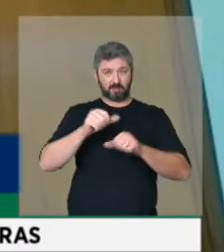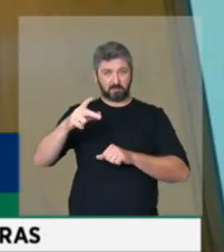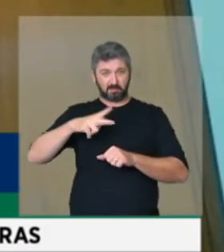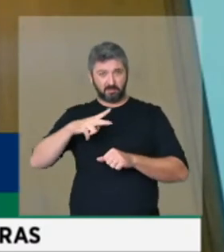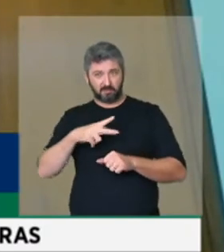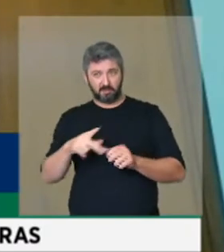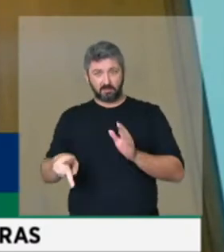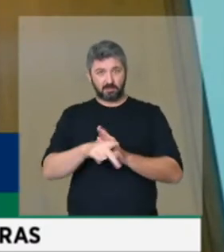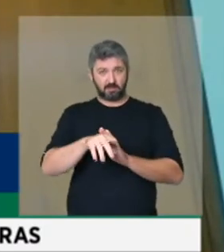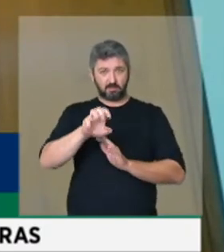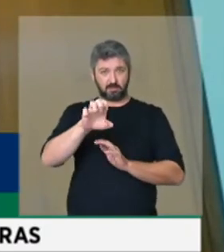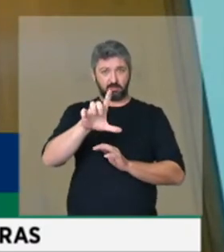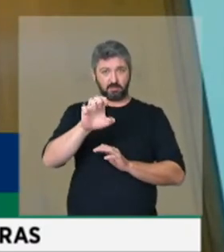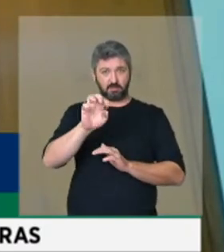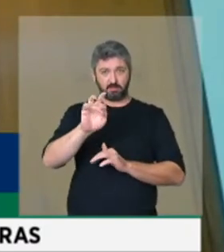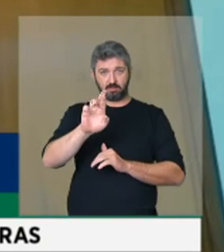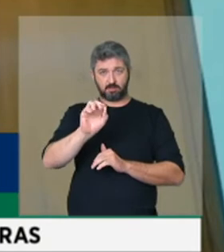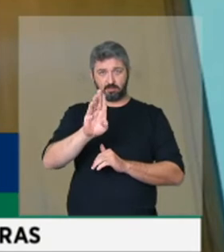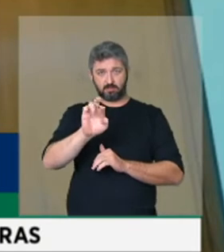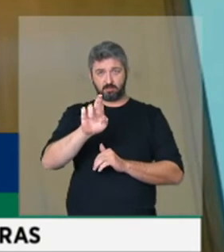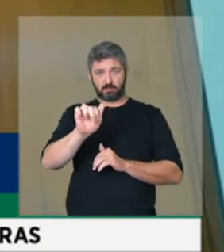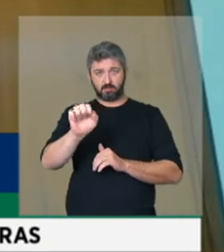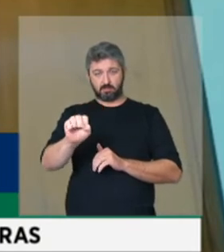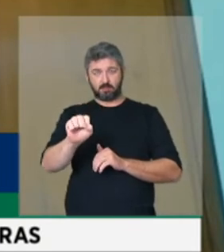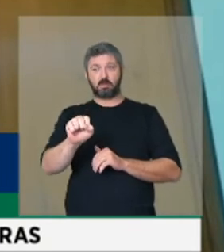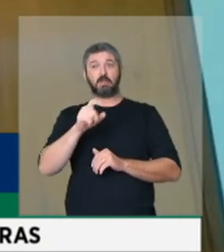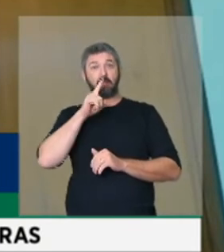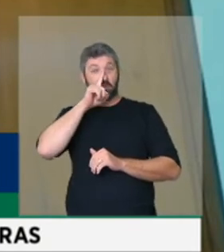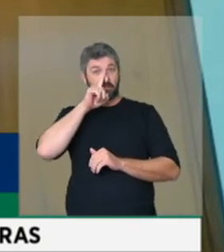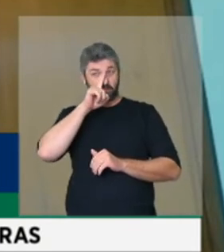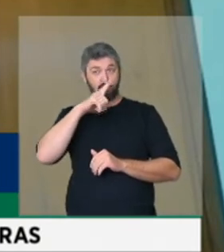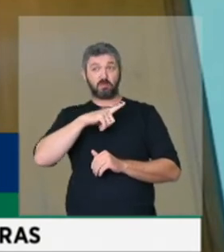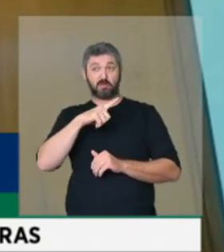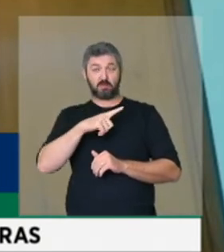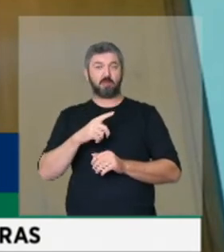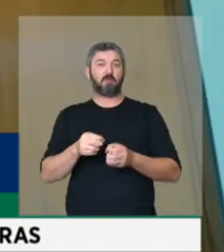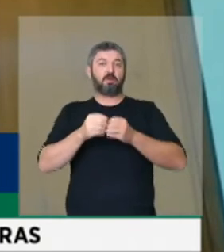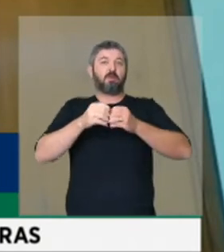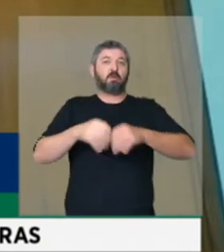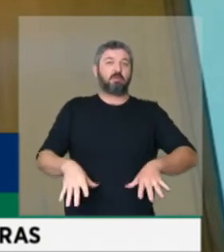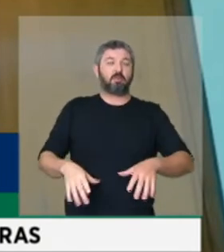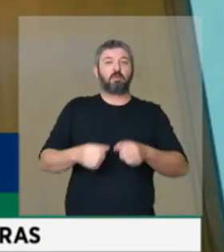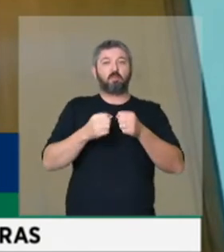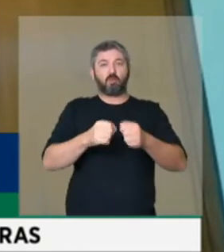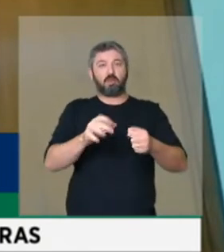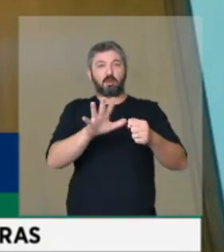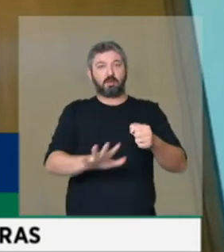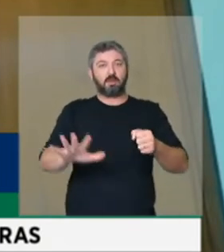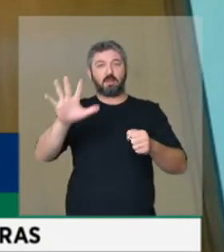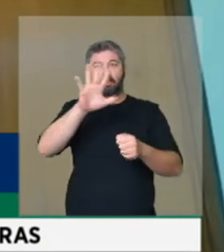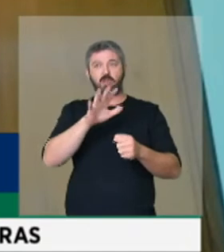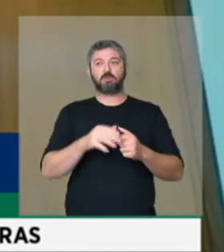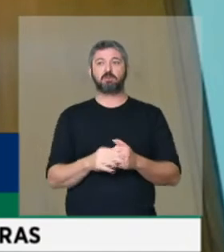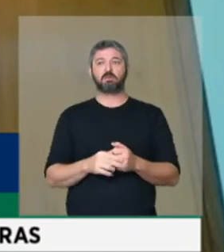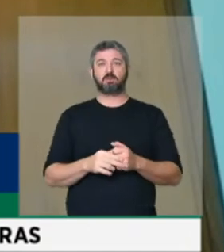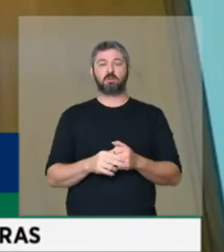DEMOCRATAS ORIENTA NÃO, PRESIDENTE. [PRESIDENTE]: A REDE? -- [DEPUTADA]: A REDE, ELA VAI CONTINUAR NA OBSTRUÇÃO, SENHOR PRESIDENTE. NÓS AVALIAMOS QUE